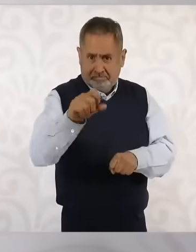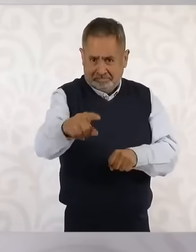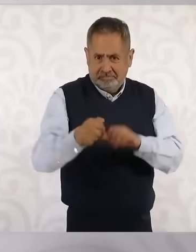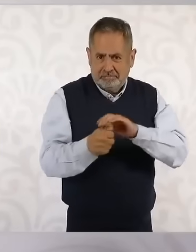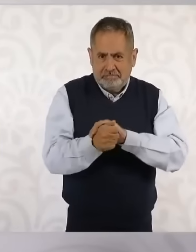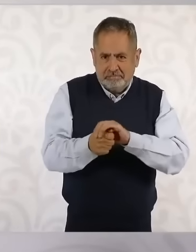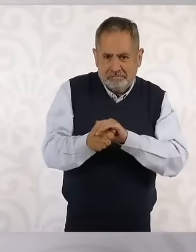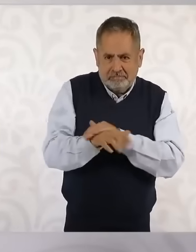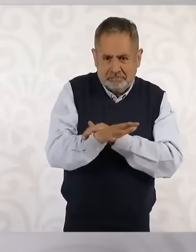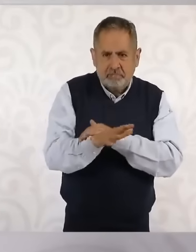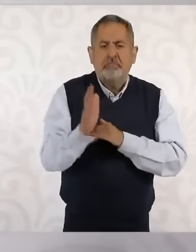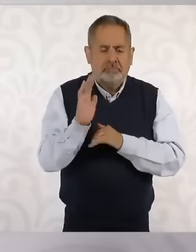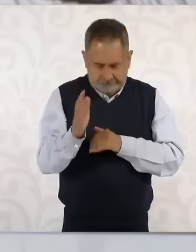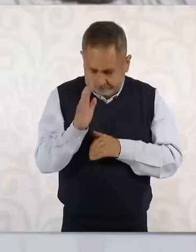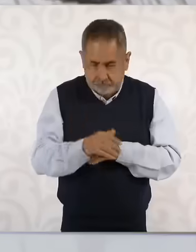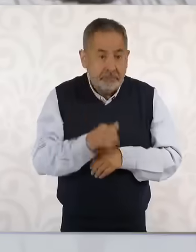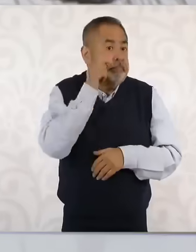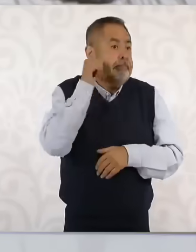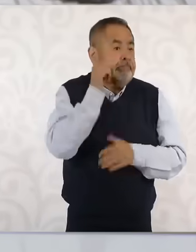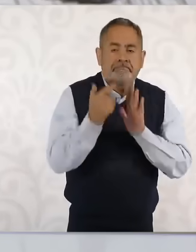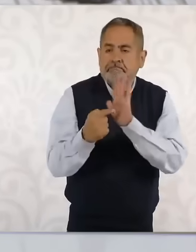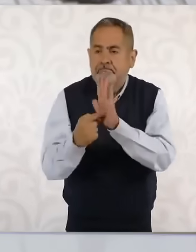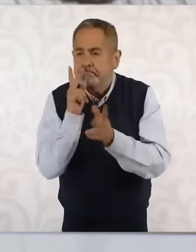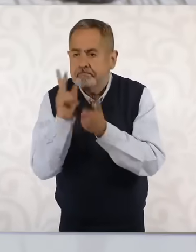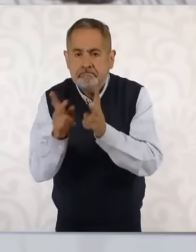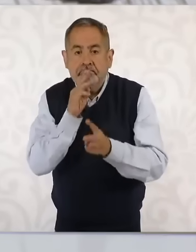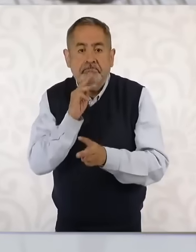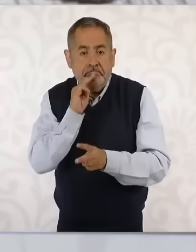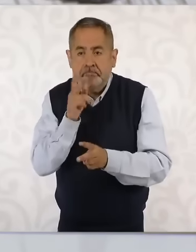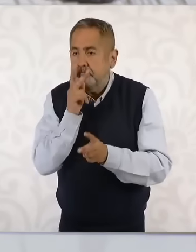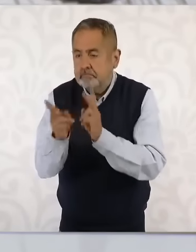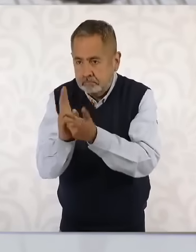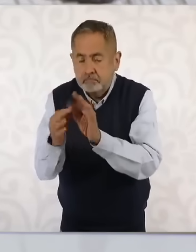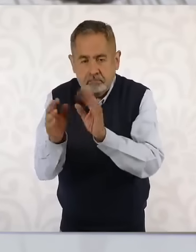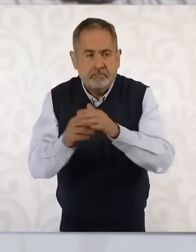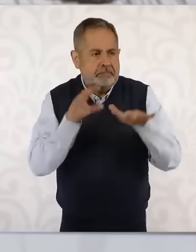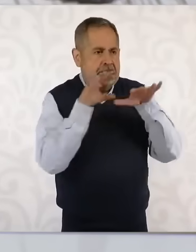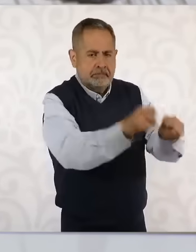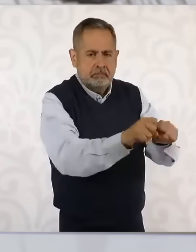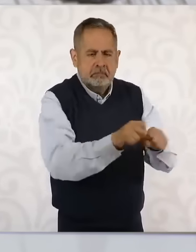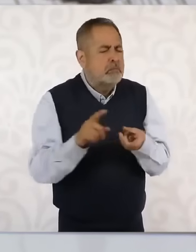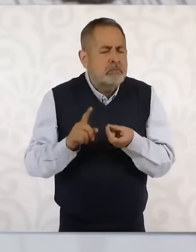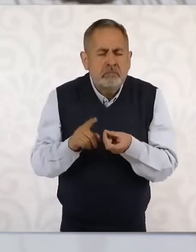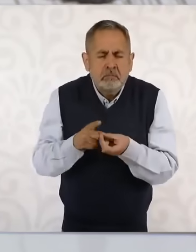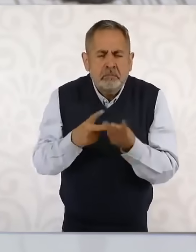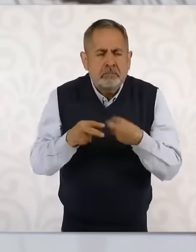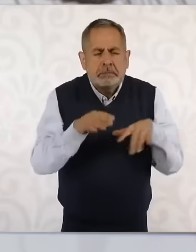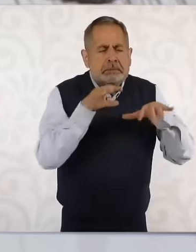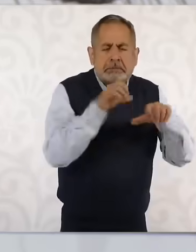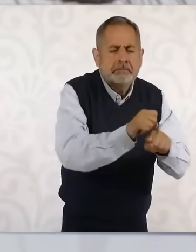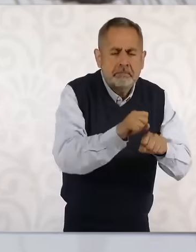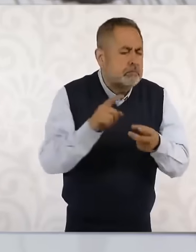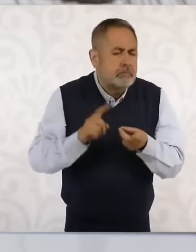que ayer se le presentaron a los padres y madres. ¿De dónde se derivan estas detenciones? de un